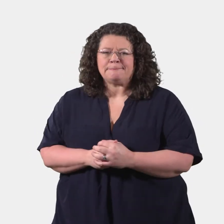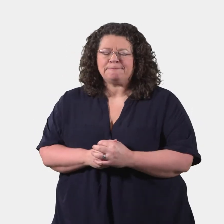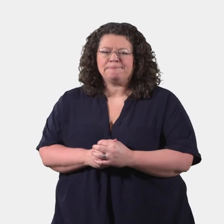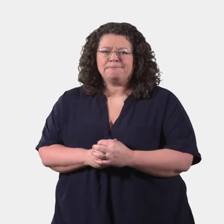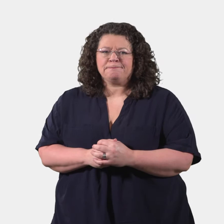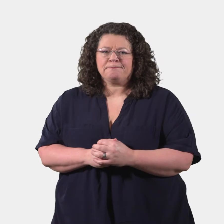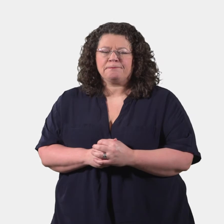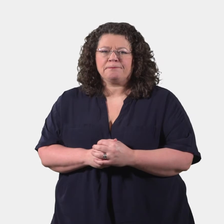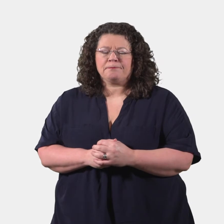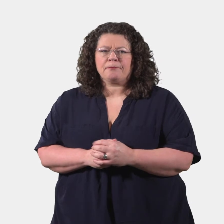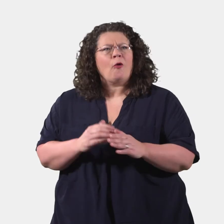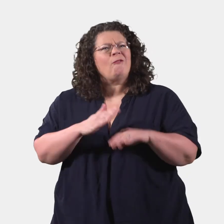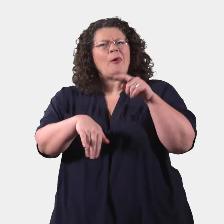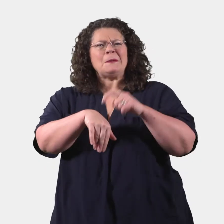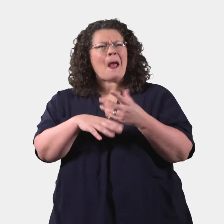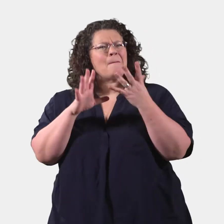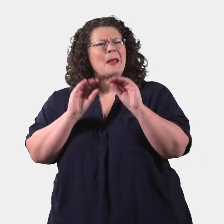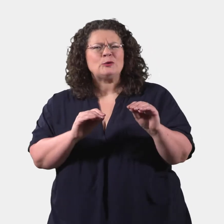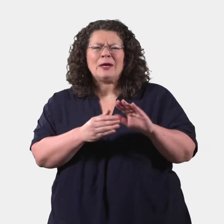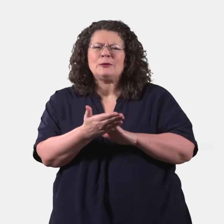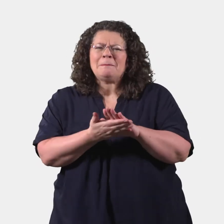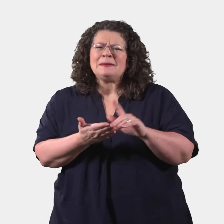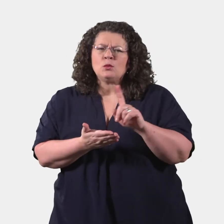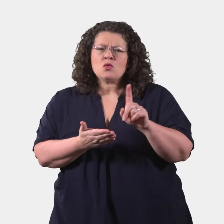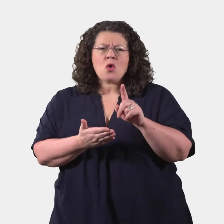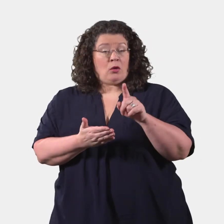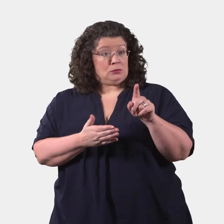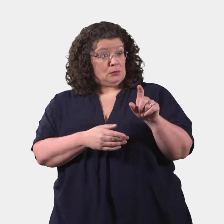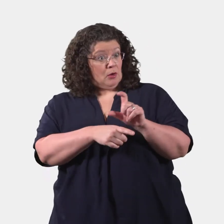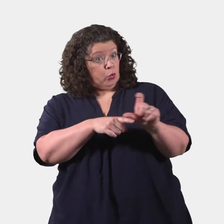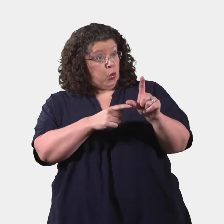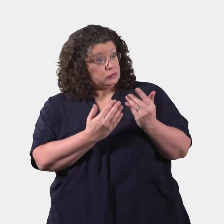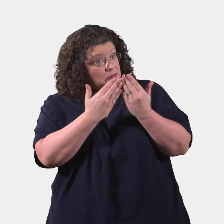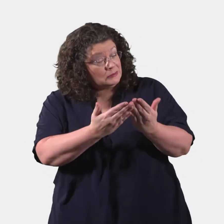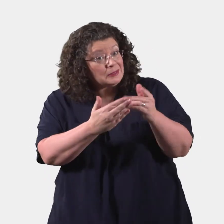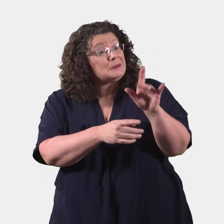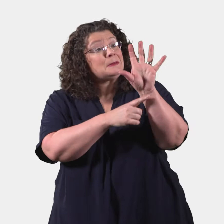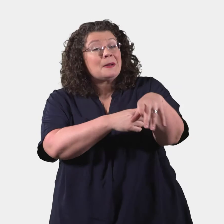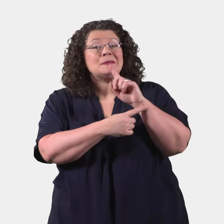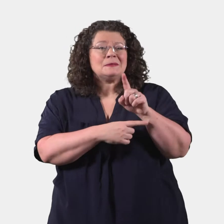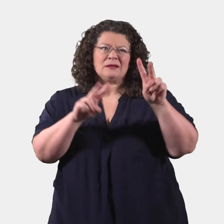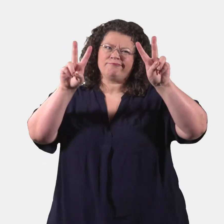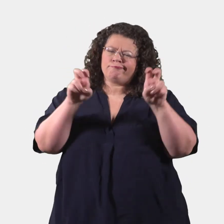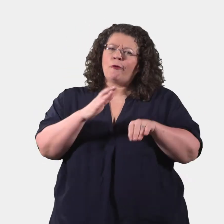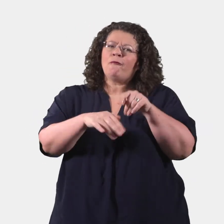Rydych chi mewn addysg llawn amser os yw'r lle rydych chi'n astudio yn dweud eich bod eich cwrs chi'n llawn amser